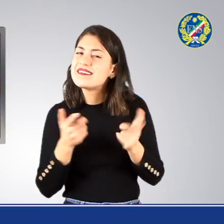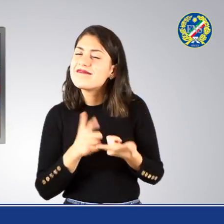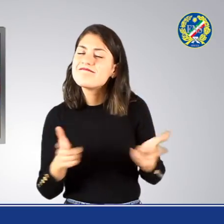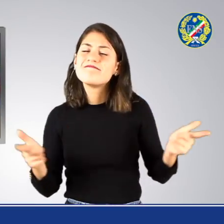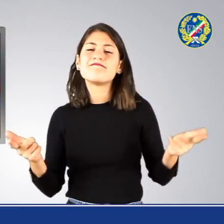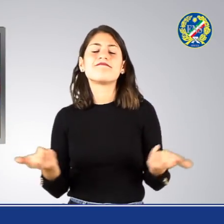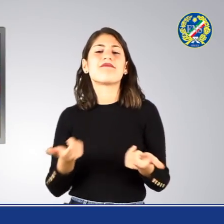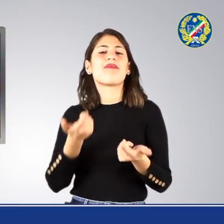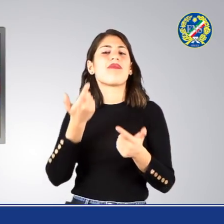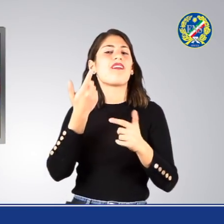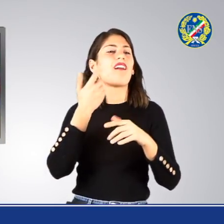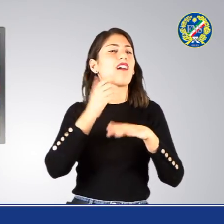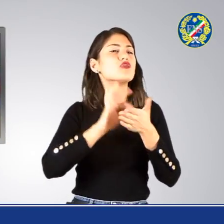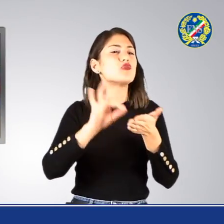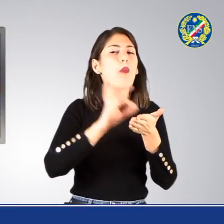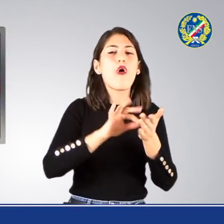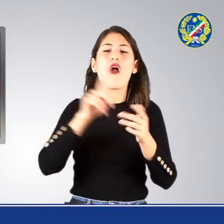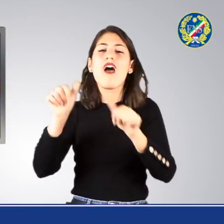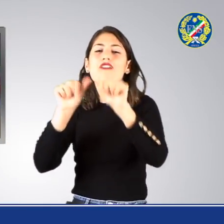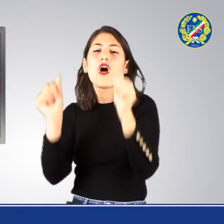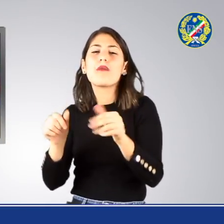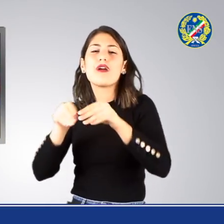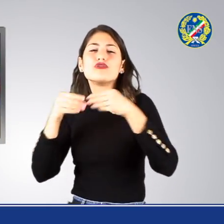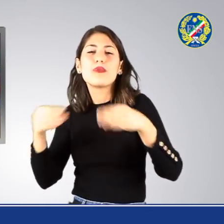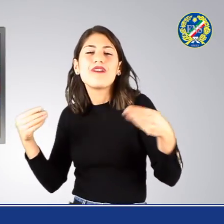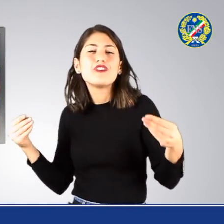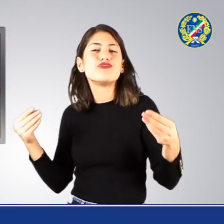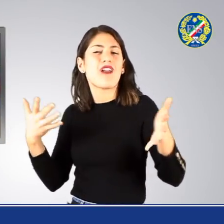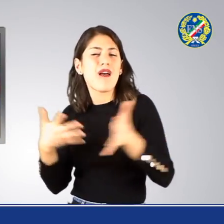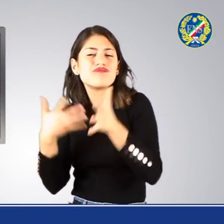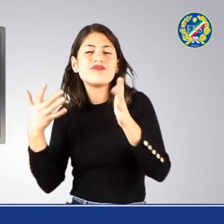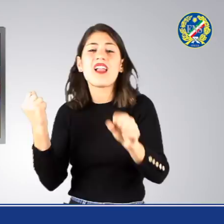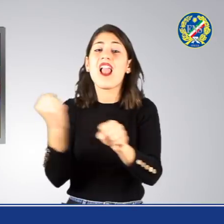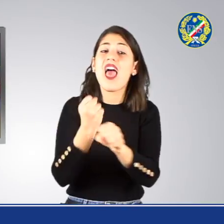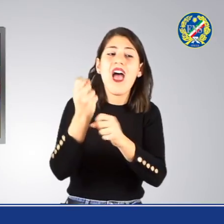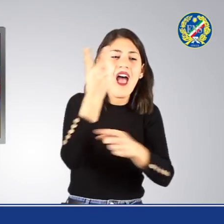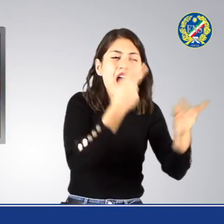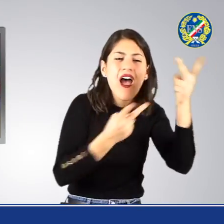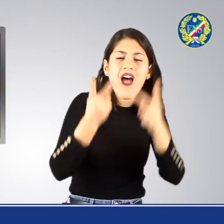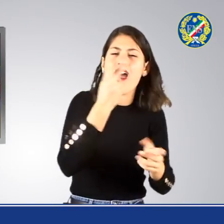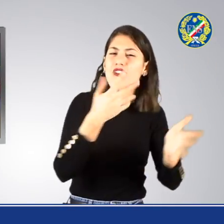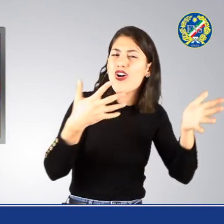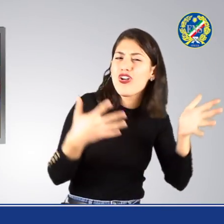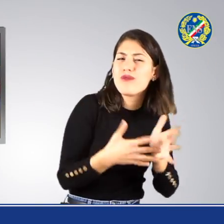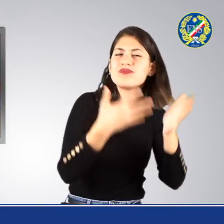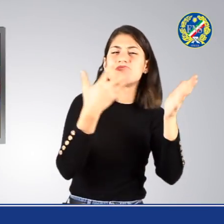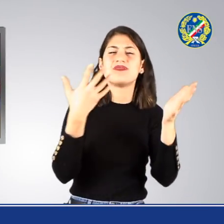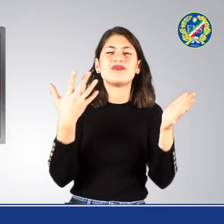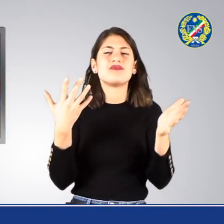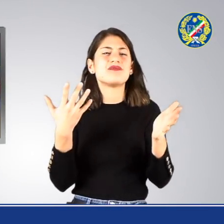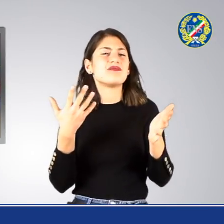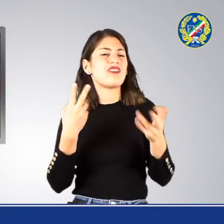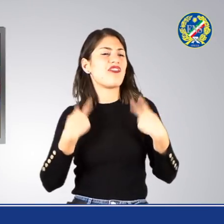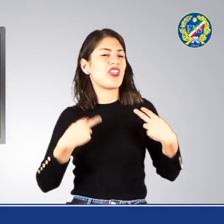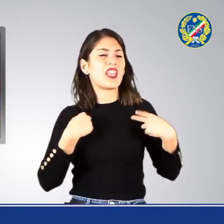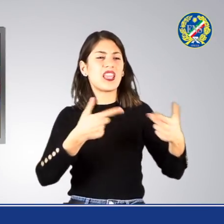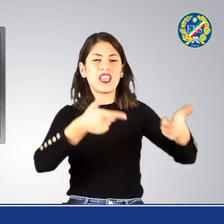dalla scuola alla formazione professionale, dalla ricerca di un lavoro alla gestione della vita quotidiana